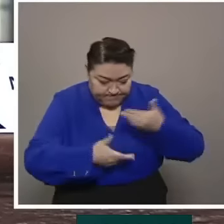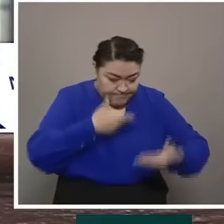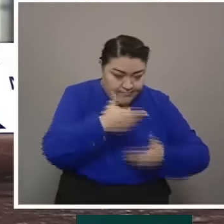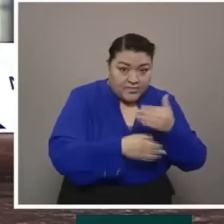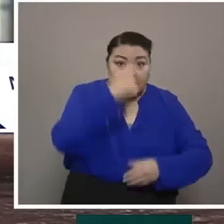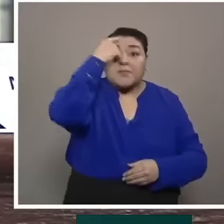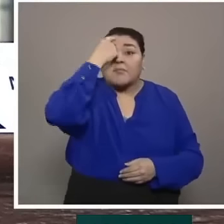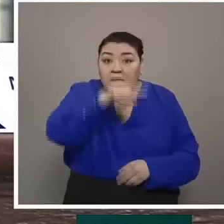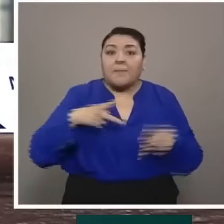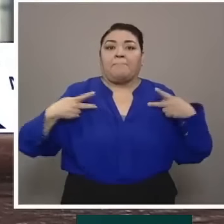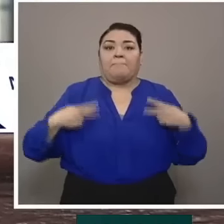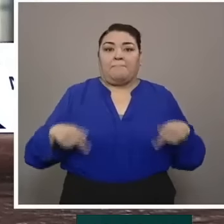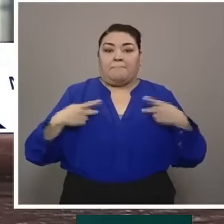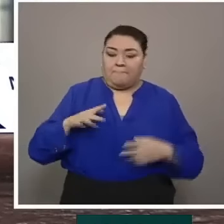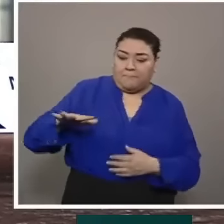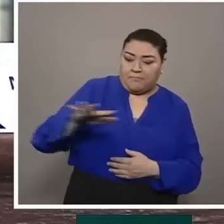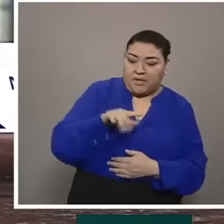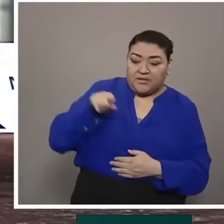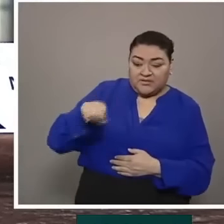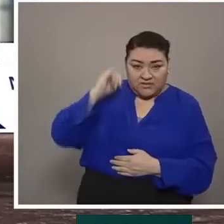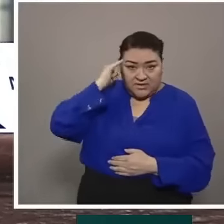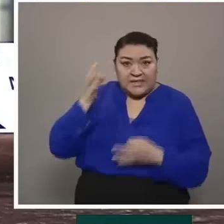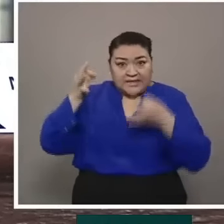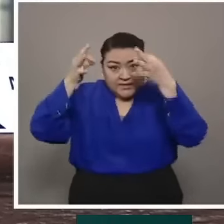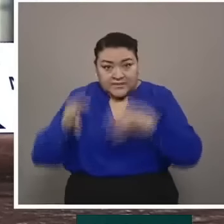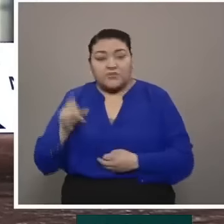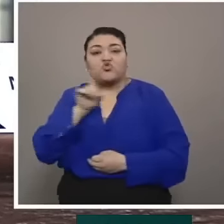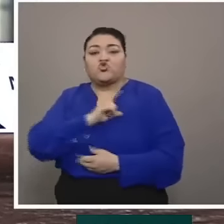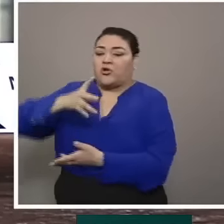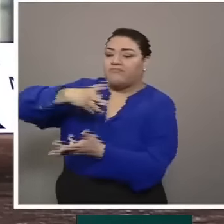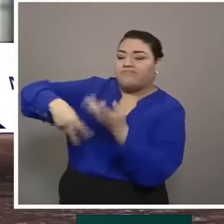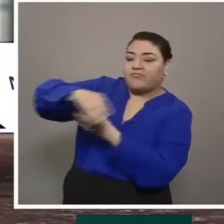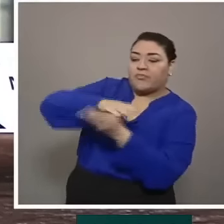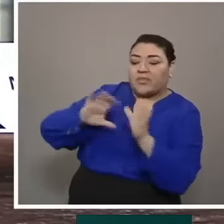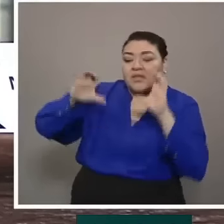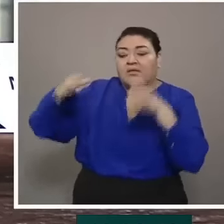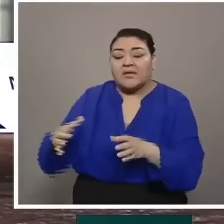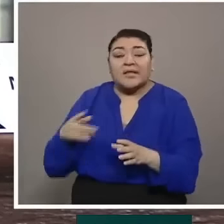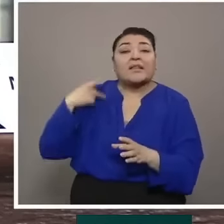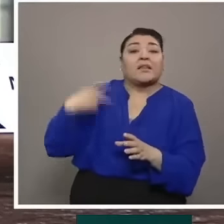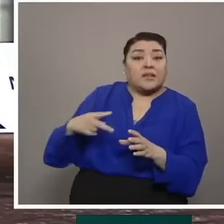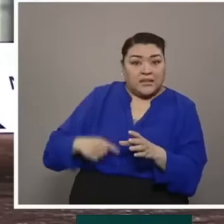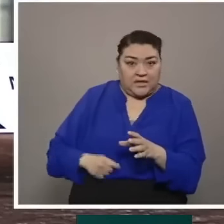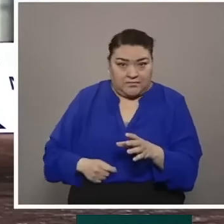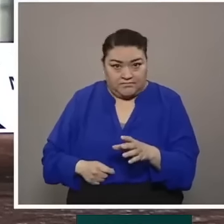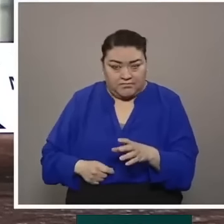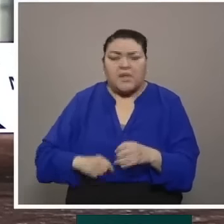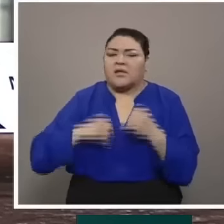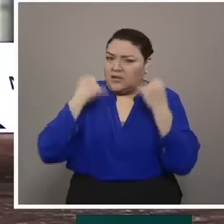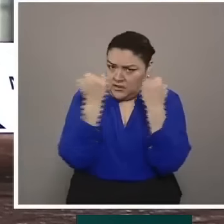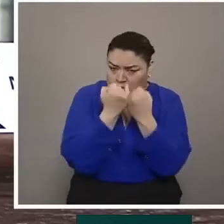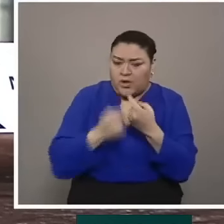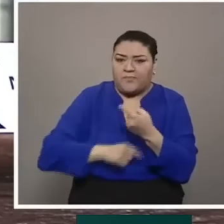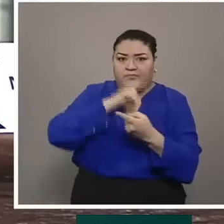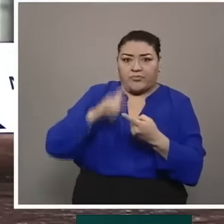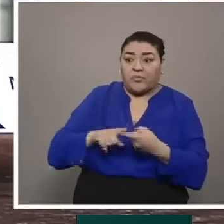manera efectiva el ejercicio del autogobierno de la comunidad, incluyendo asignación y entrega de